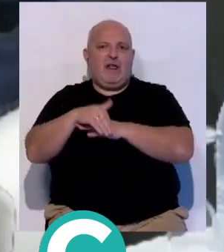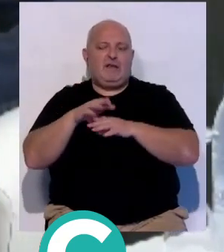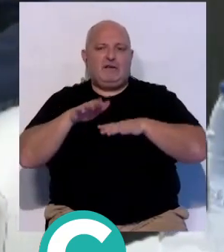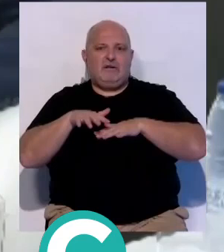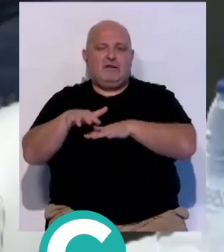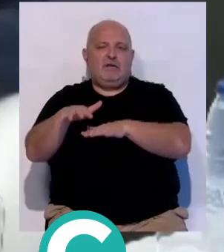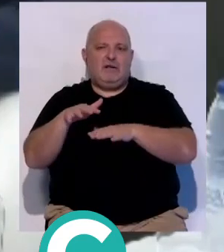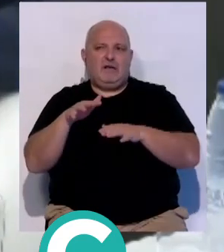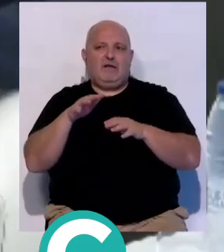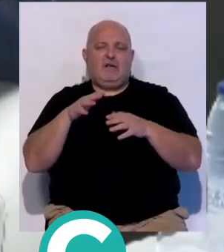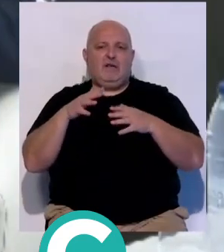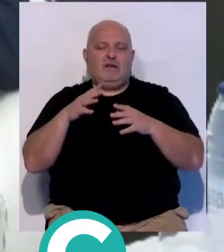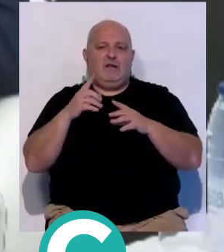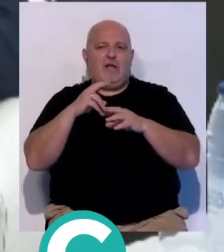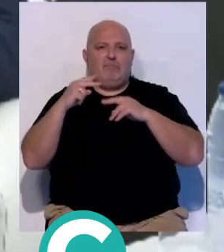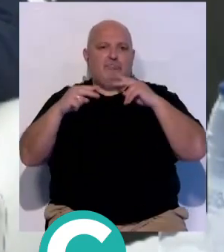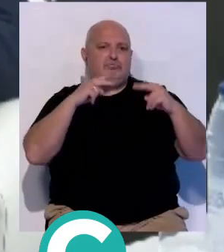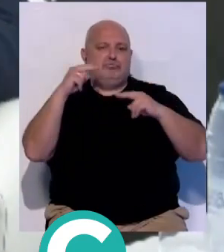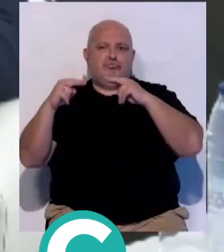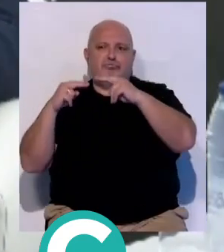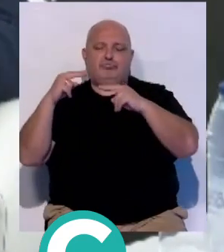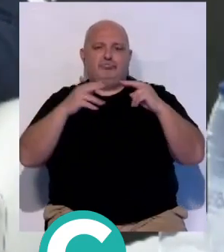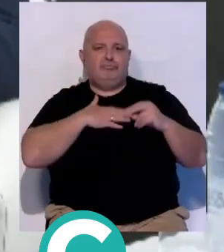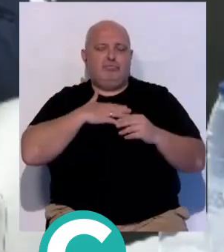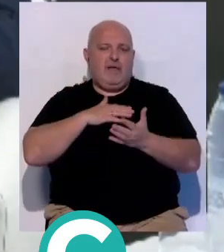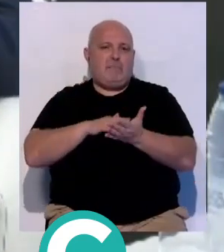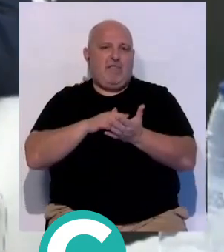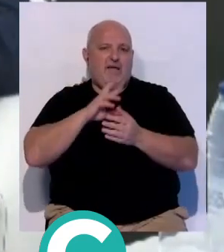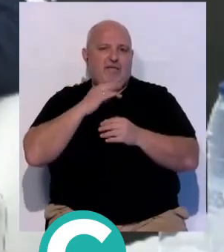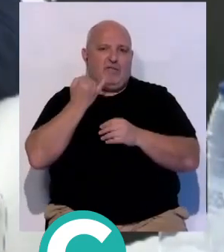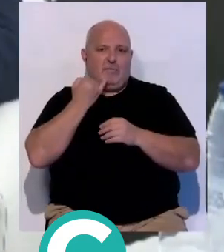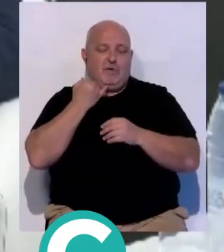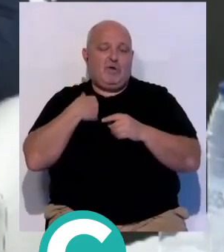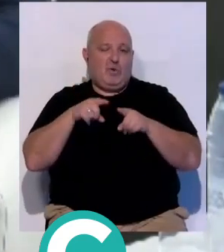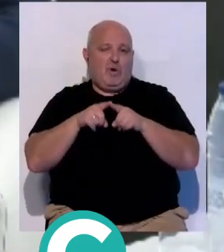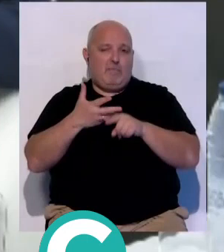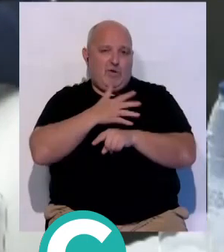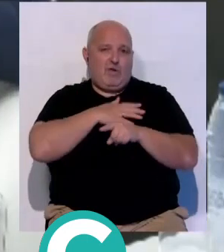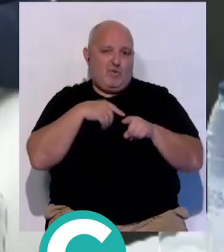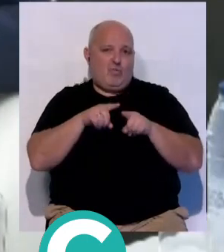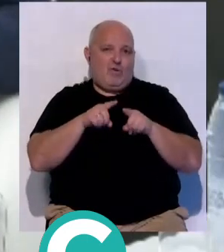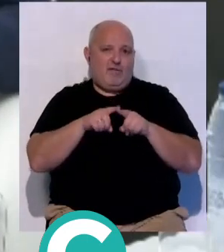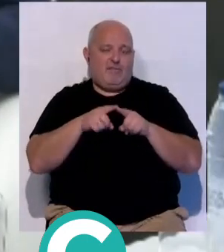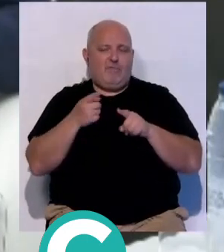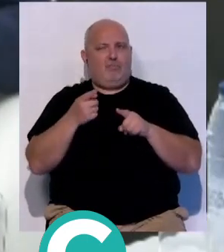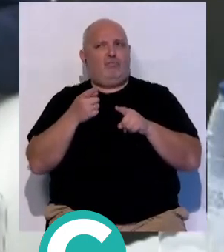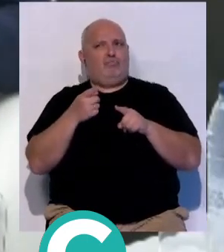llegan al vestuario empiezan y Siguen hablando en valenciano A mí también me ha pasado Oye chavales